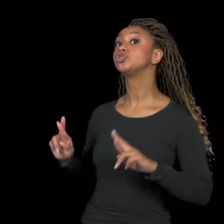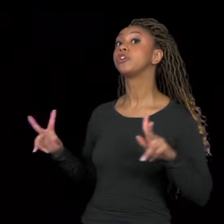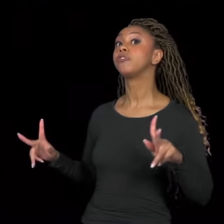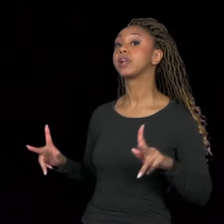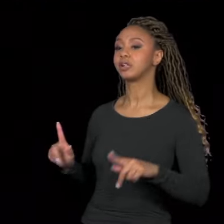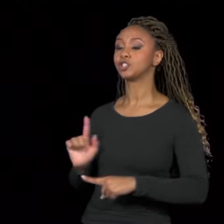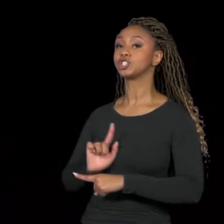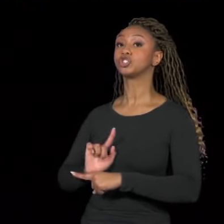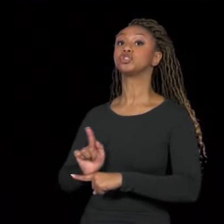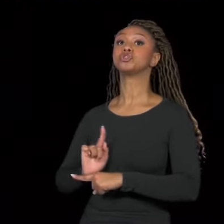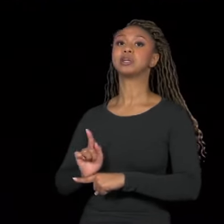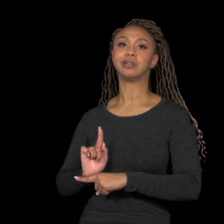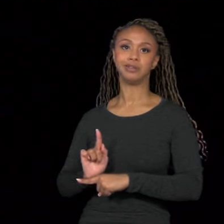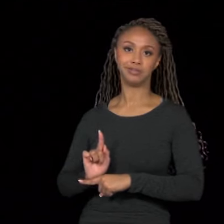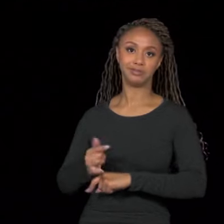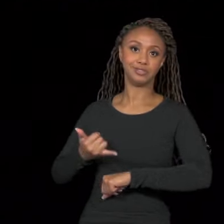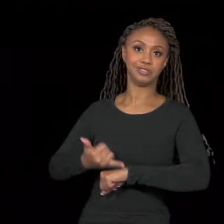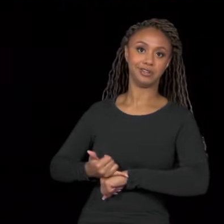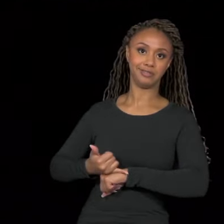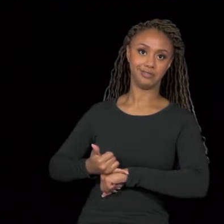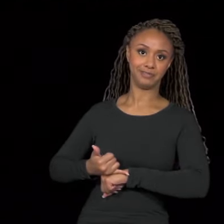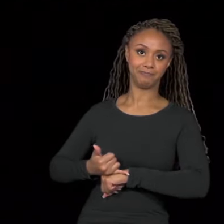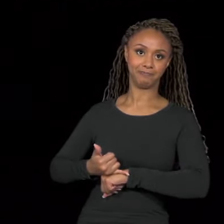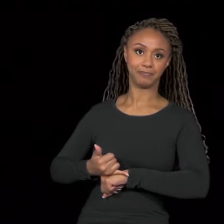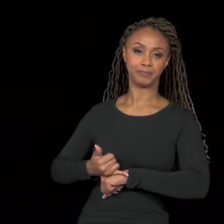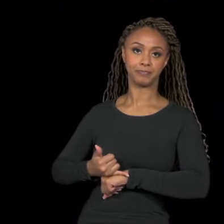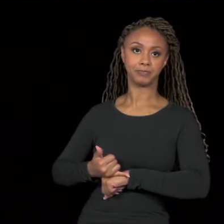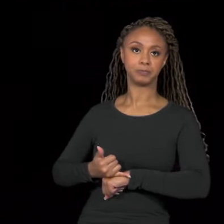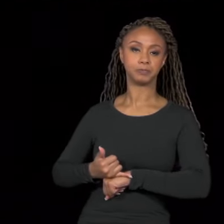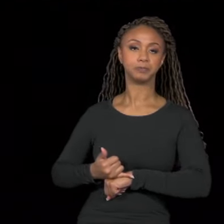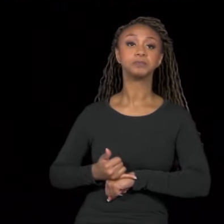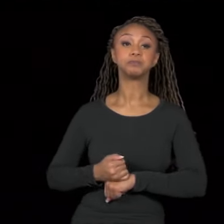TENHO AQUI QUE UM FUNCIONÁRIO GERENCIA UM